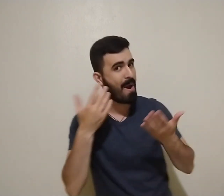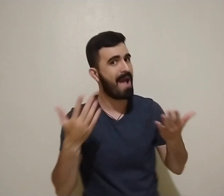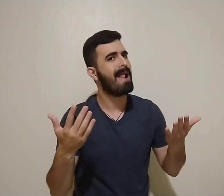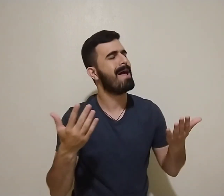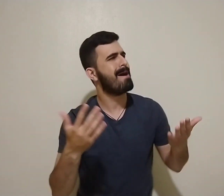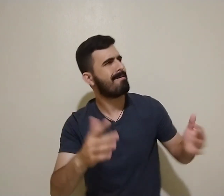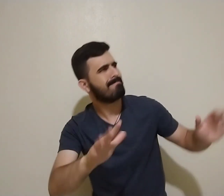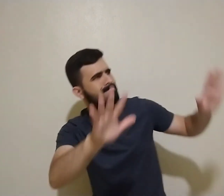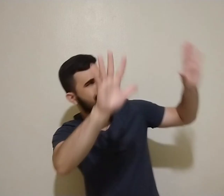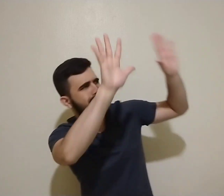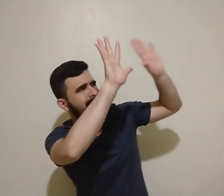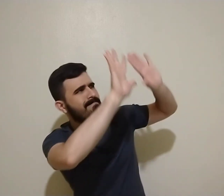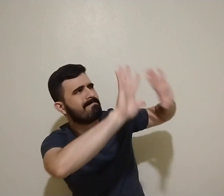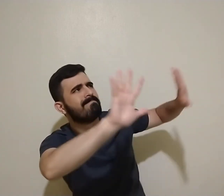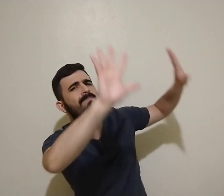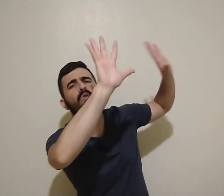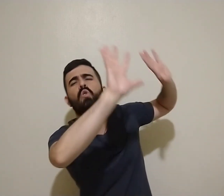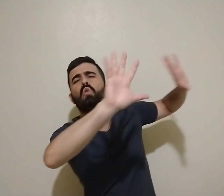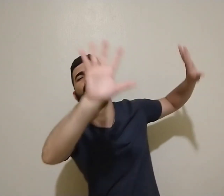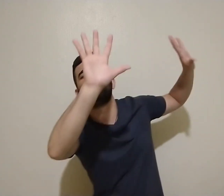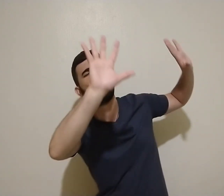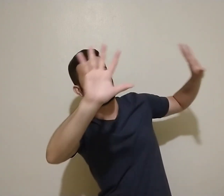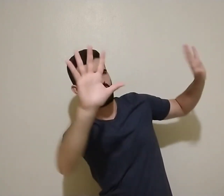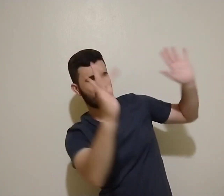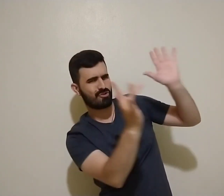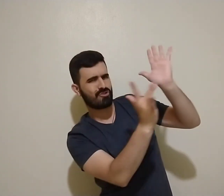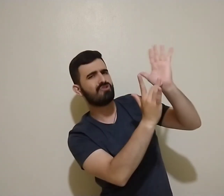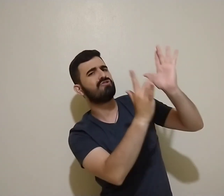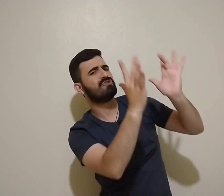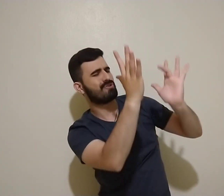(Ap 1,7) Olhai! Ele vem com as nuvens,